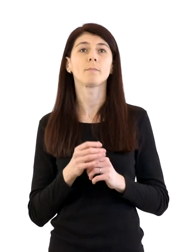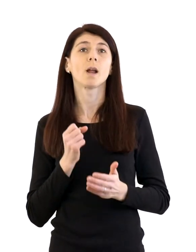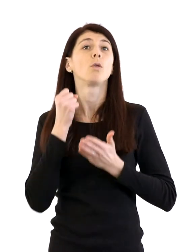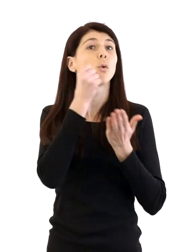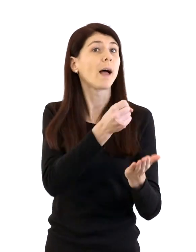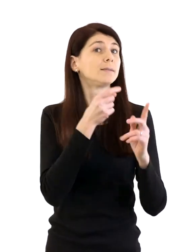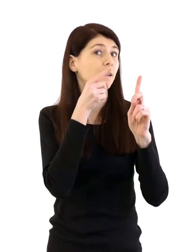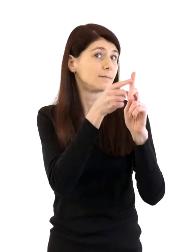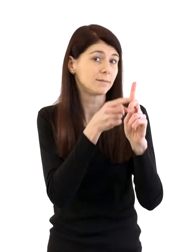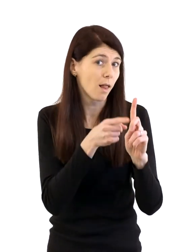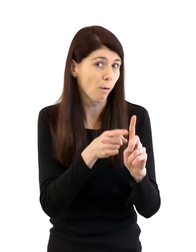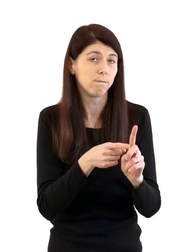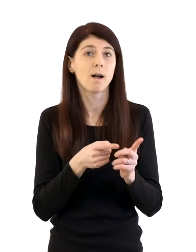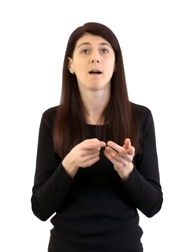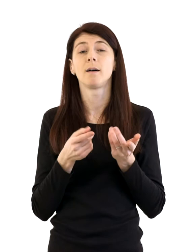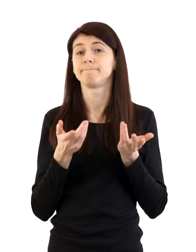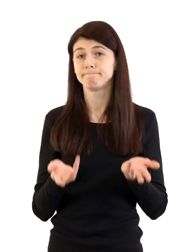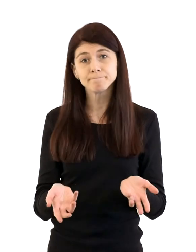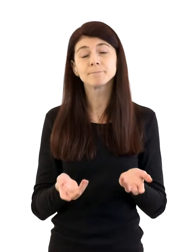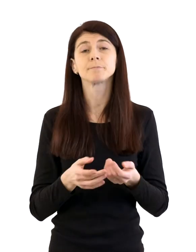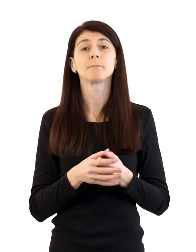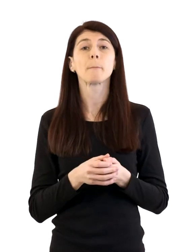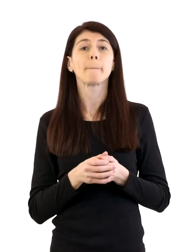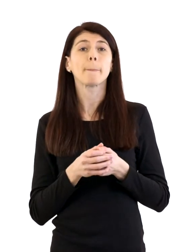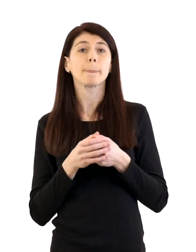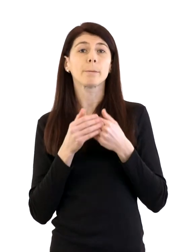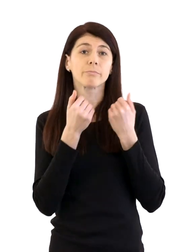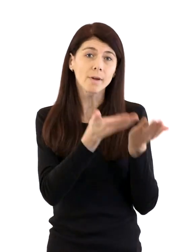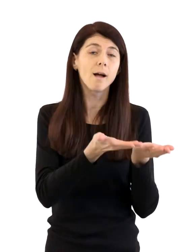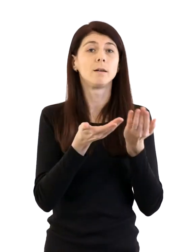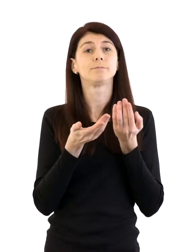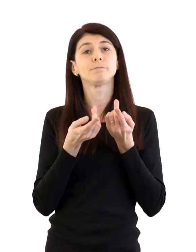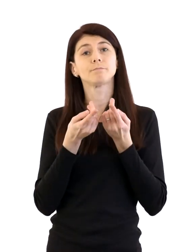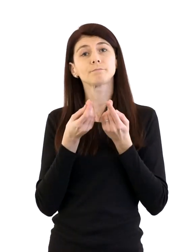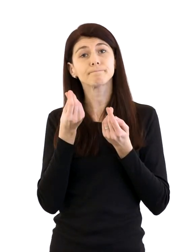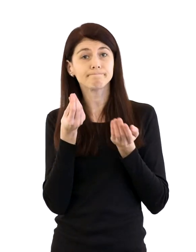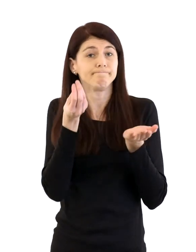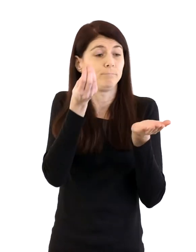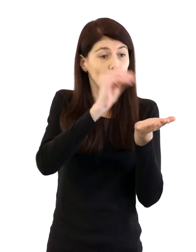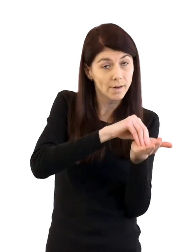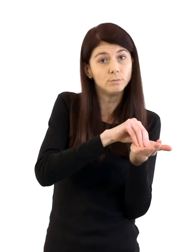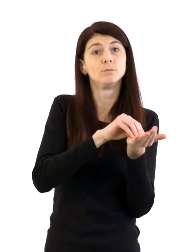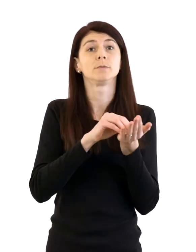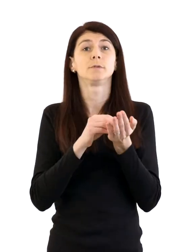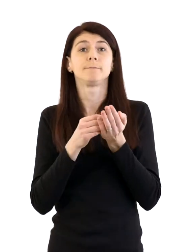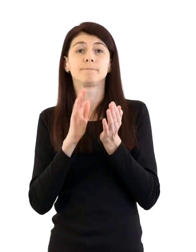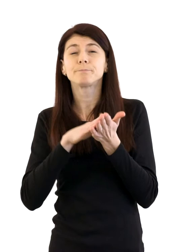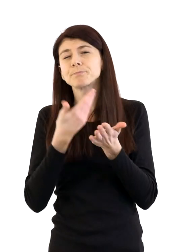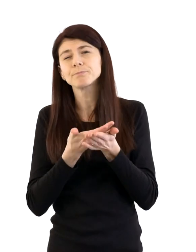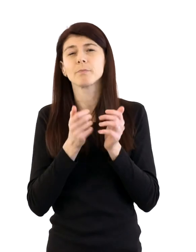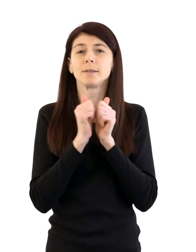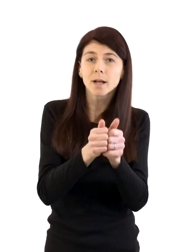Dotacje celowe są to środki przeznaczone na finansowanie lub dofinansowanie między innymi zadań zleconych